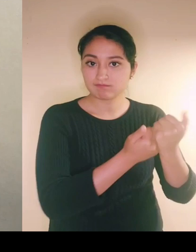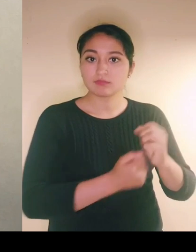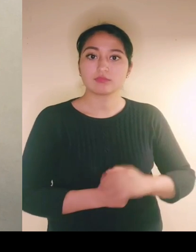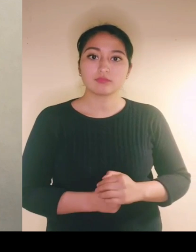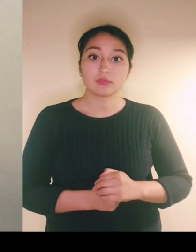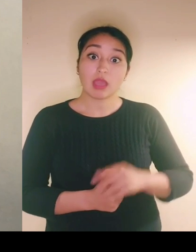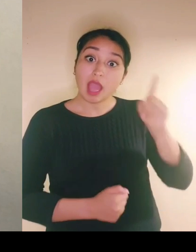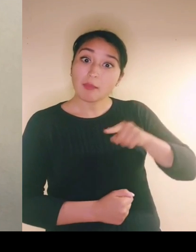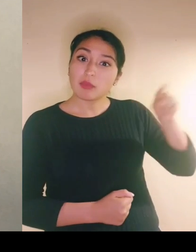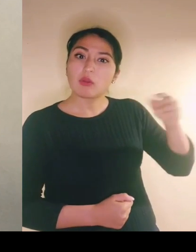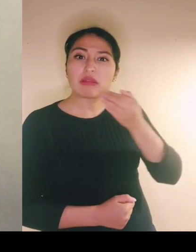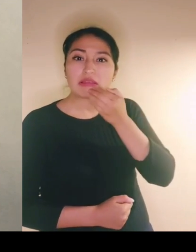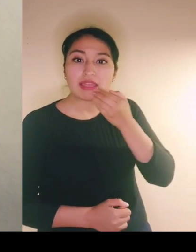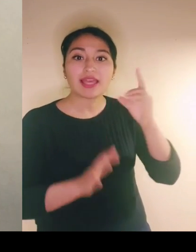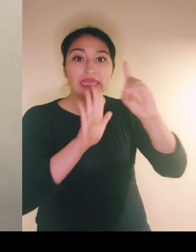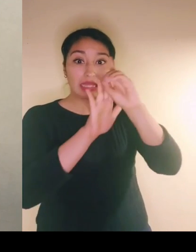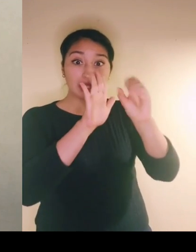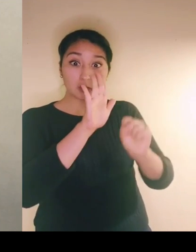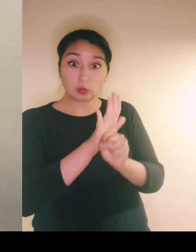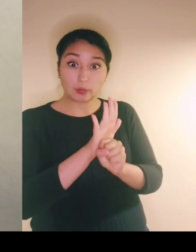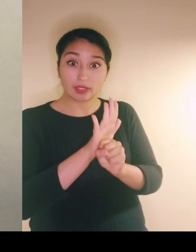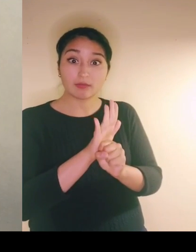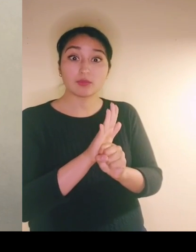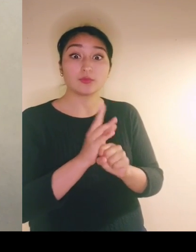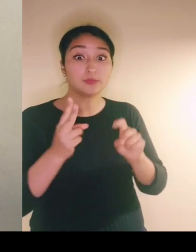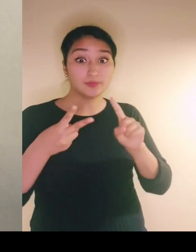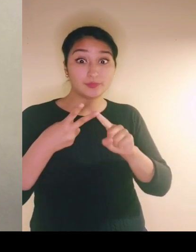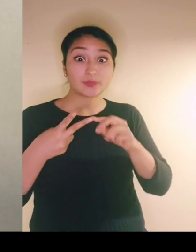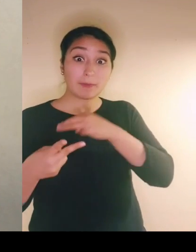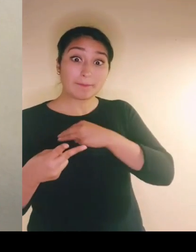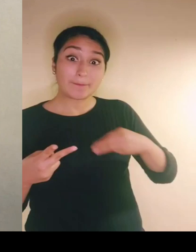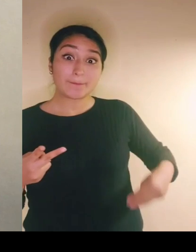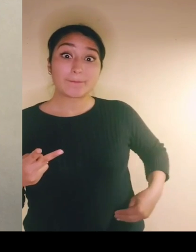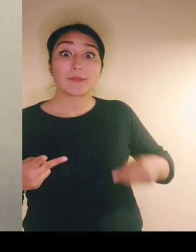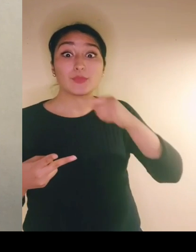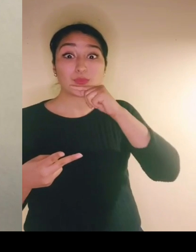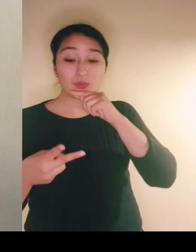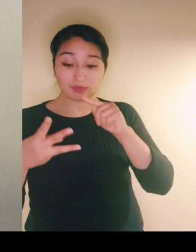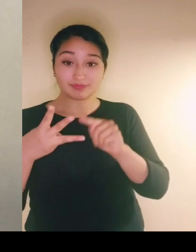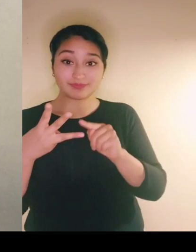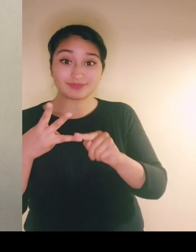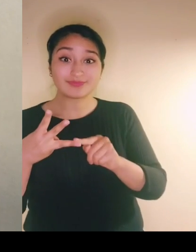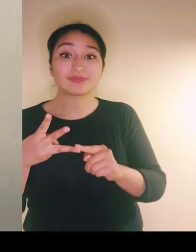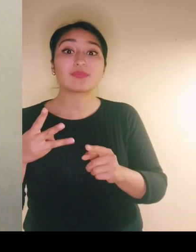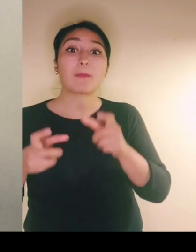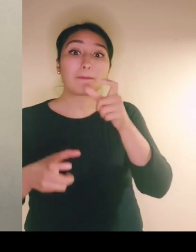aprobado por el Decreto Supremo 002-2014 del Ministerio de la Mujer y Poblaciones Vulnerables,